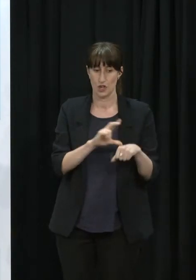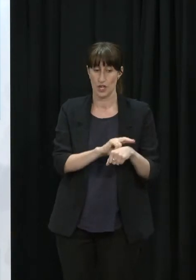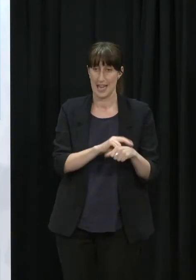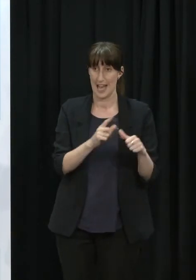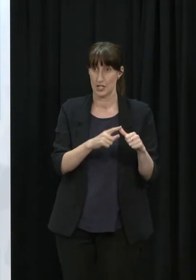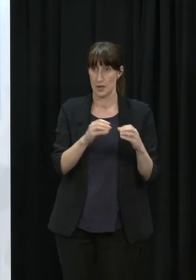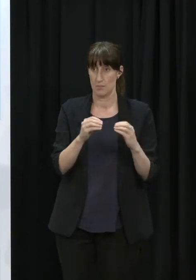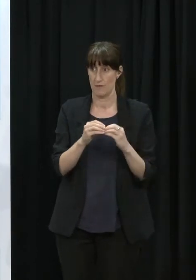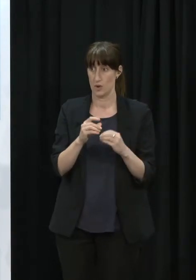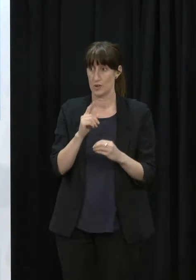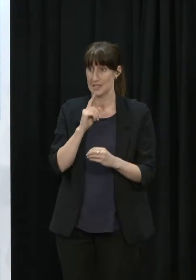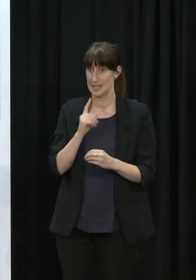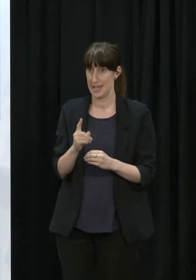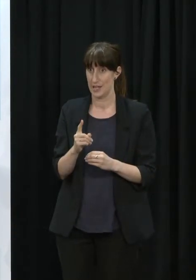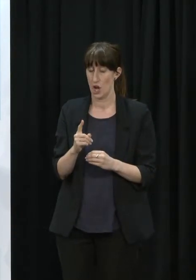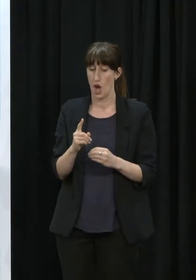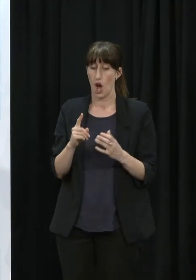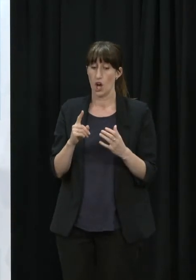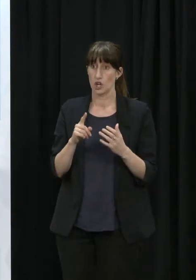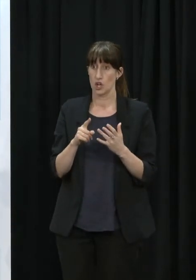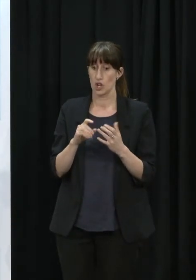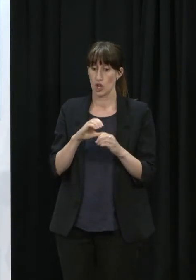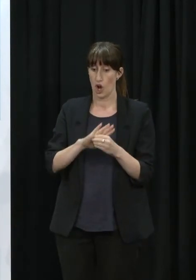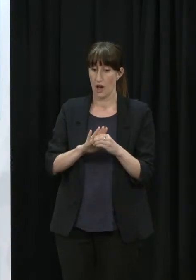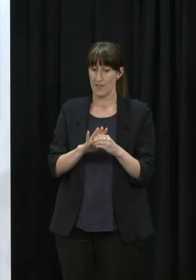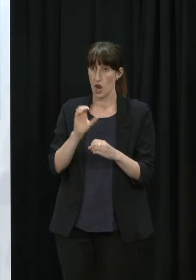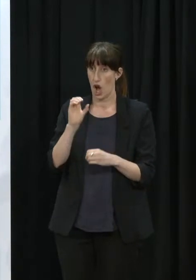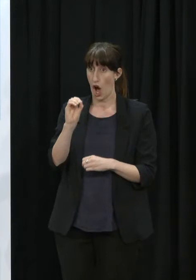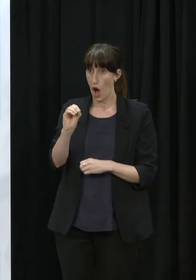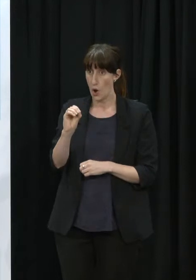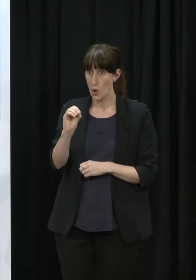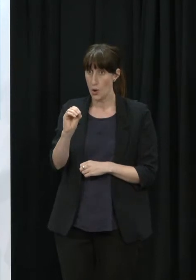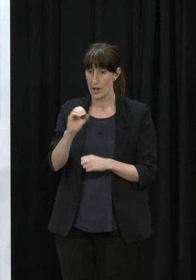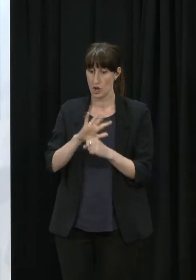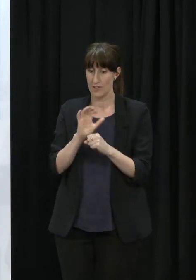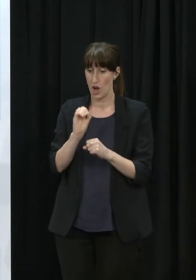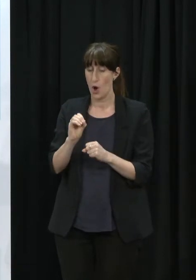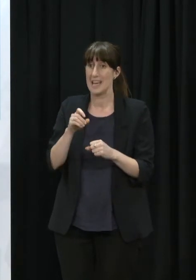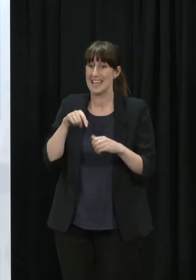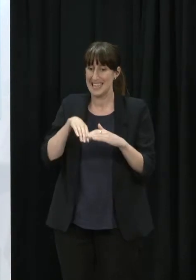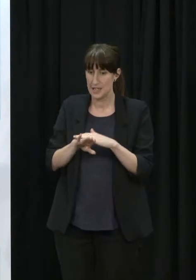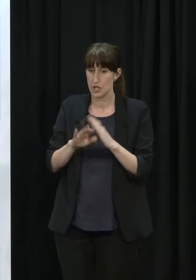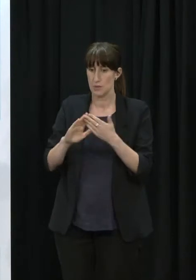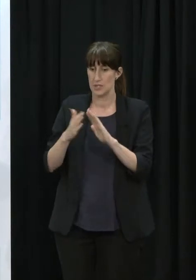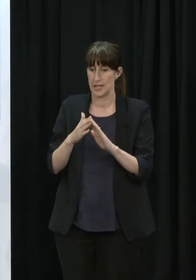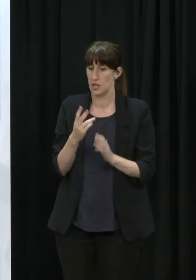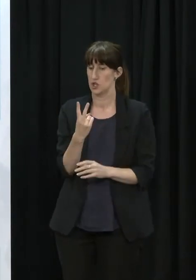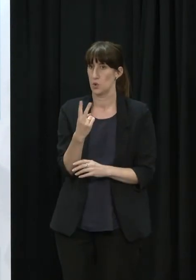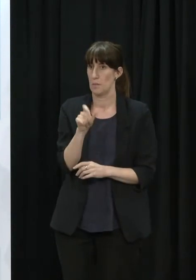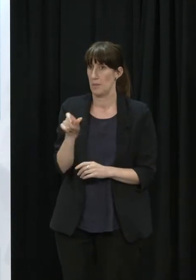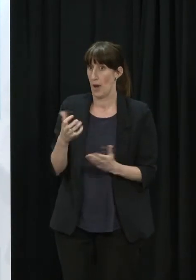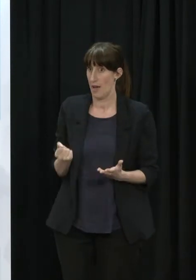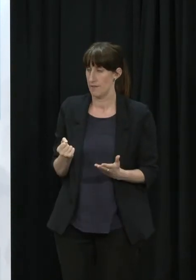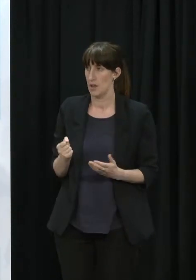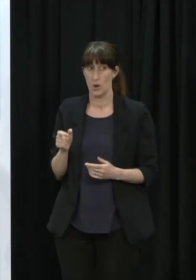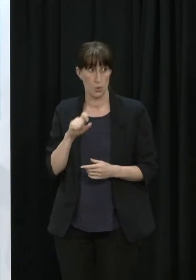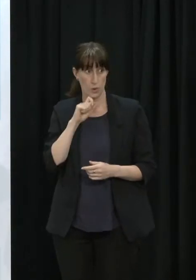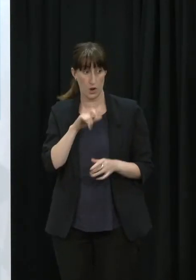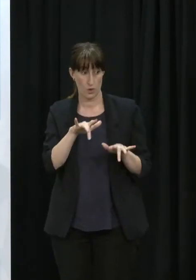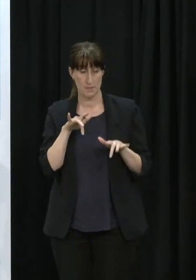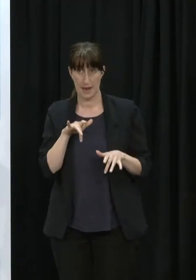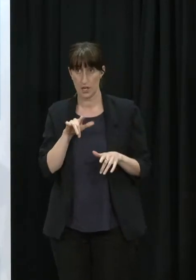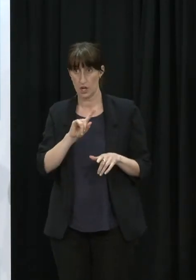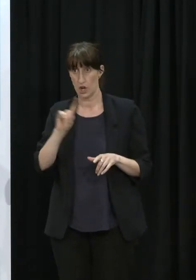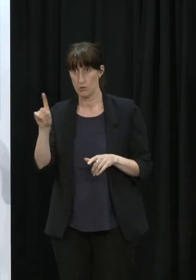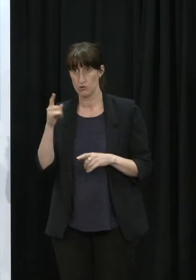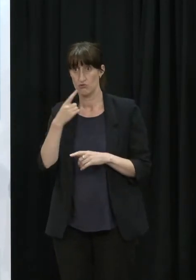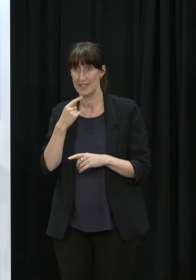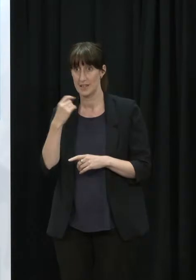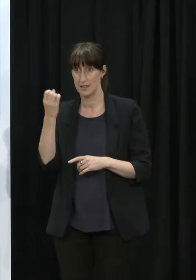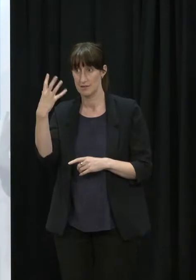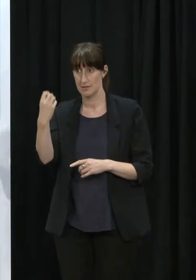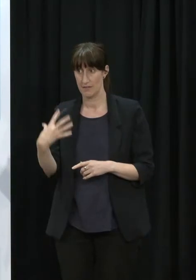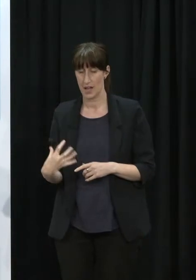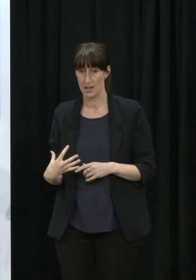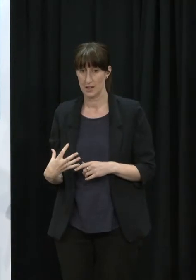kino kei runga i nga raraunga o